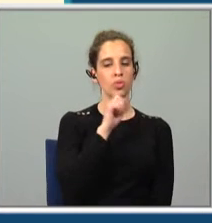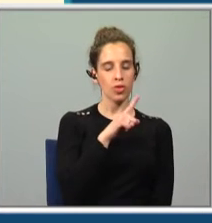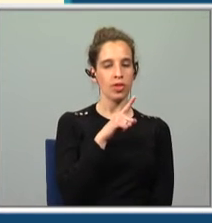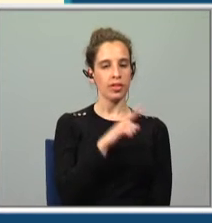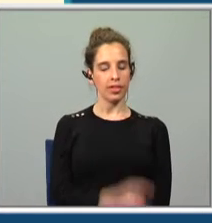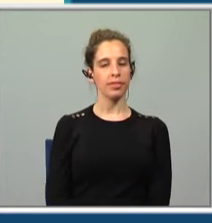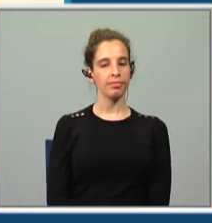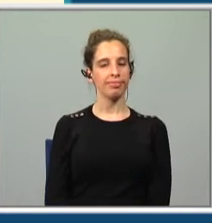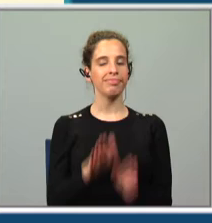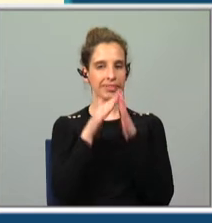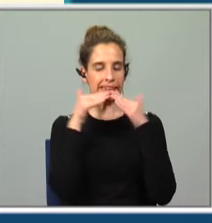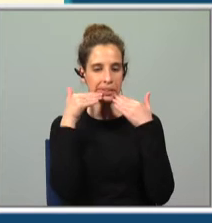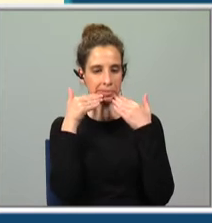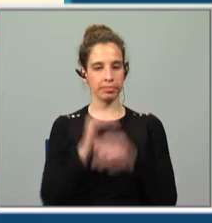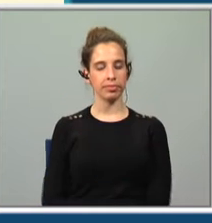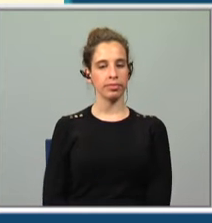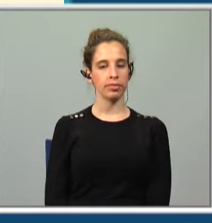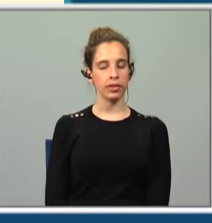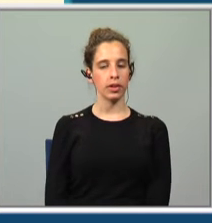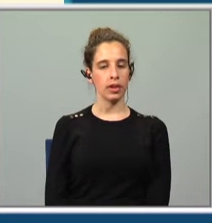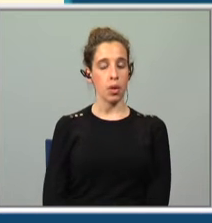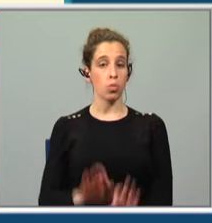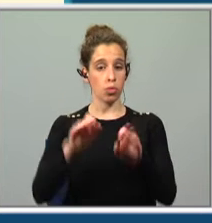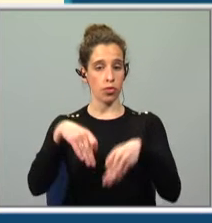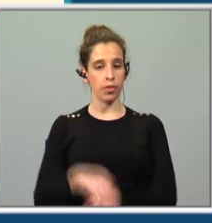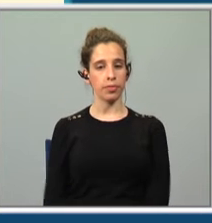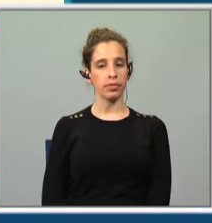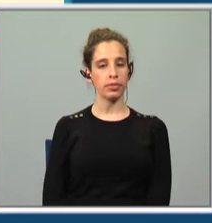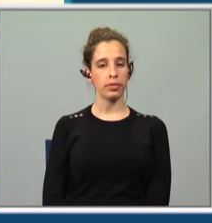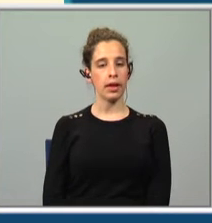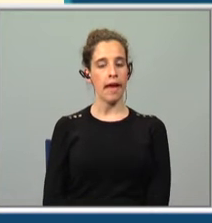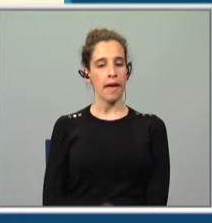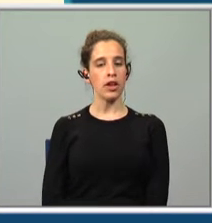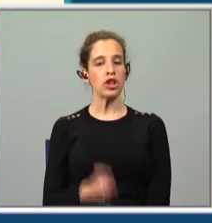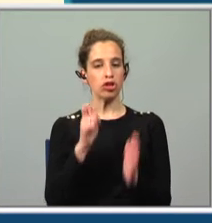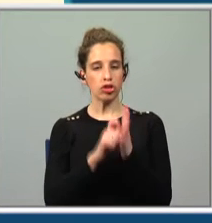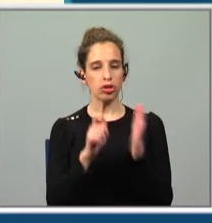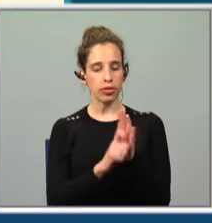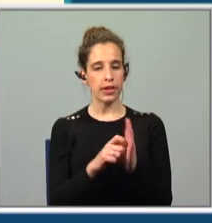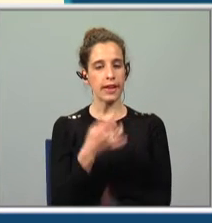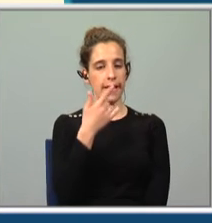com uma carinha sorridente e por fim eu escrevi sem erros ortográficos E usei 帶著笑臉，最後我我寫的沒有拼寫錯誤而且我用過